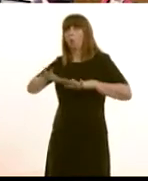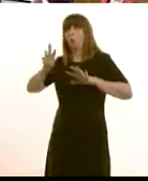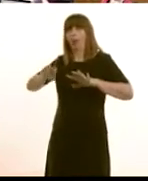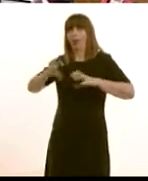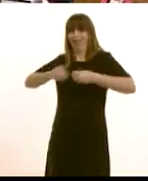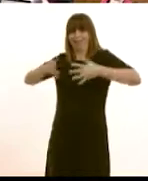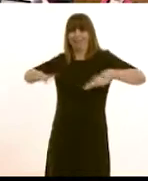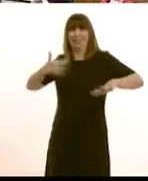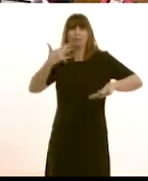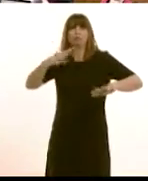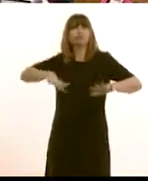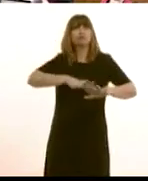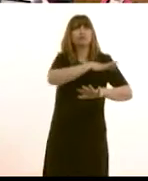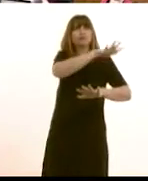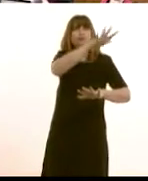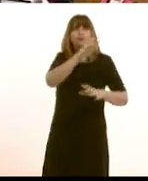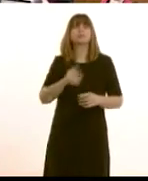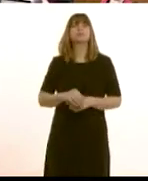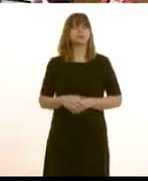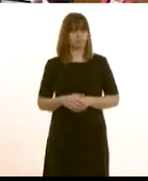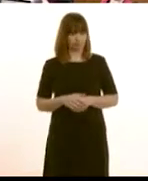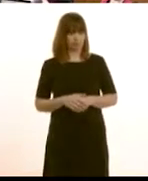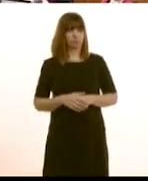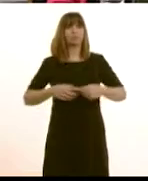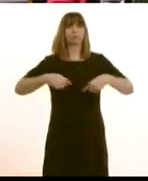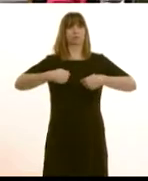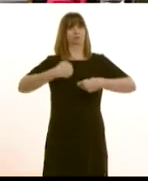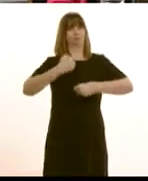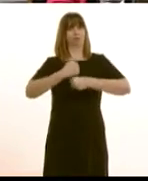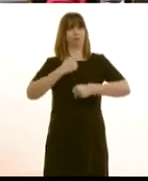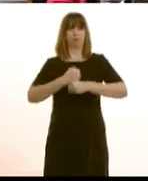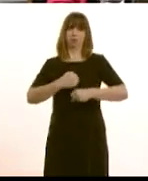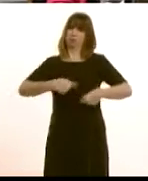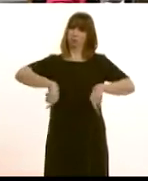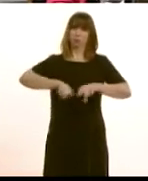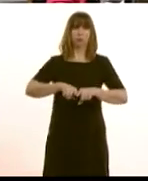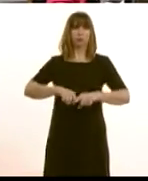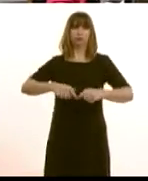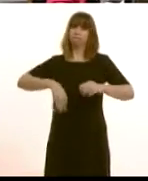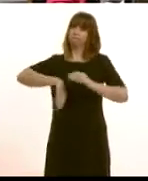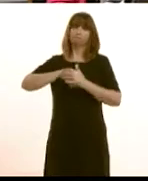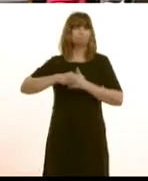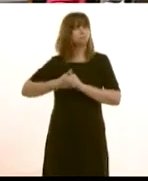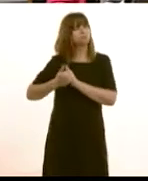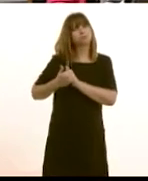Carwyn Jones: Ydy, 100 y cant. Rym ni fel Llywodraeth yn gefnogol iawn oír cynlluniau